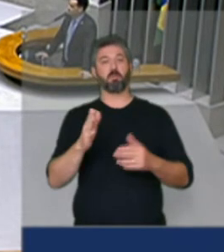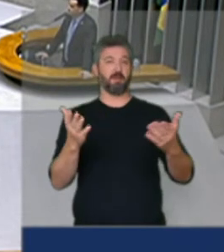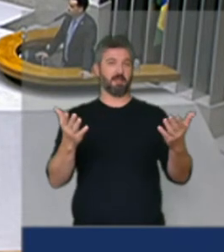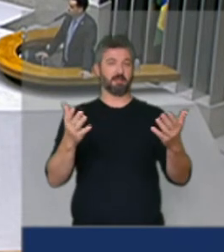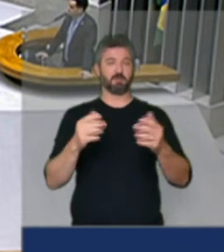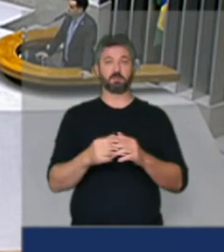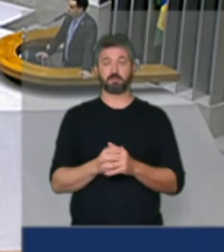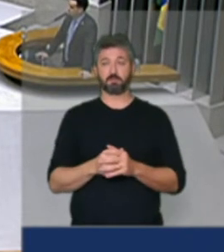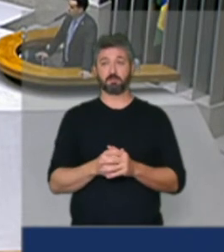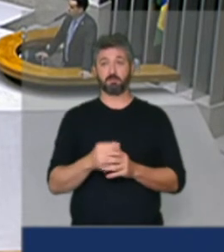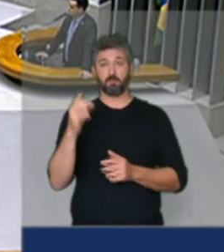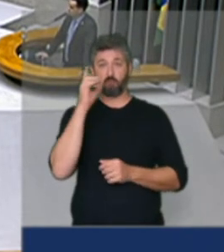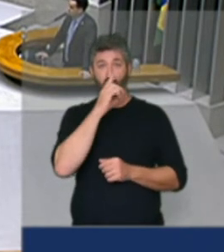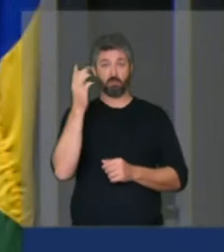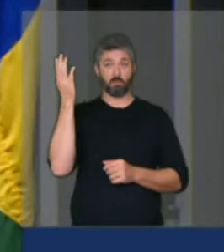DOMINGO, O BRASIL FOI ÀS RUAS IMPRESSIONANTE A QUANTIDADE